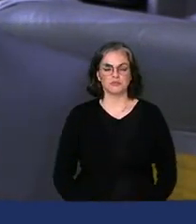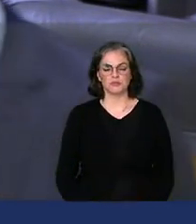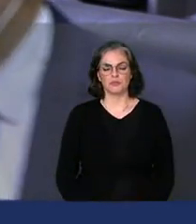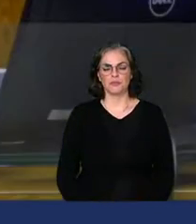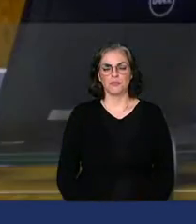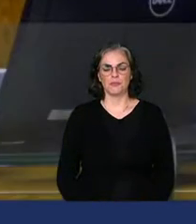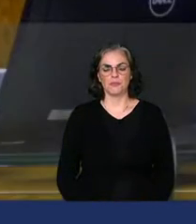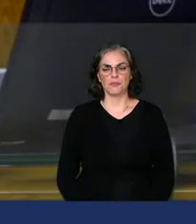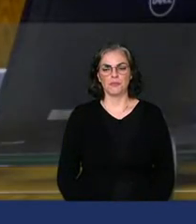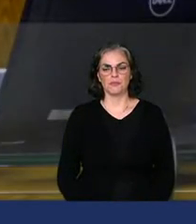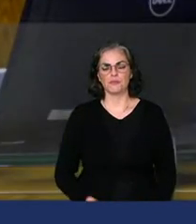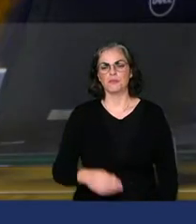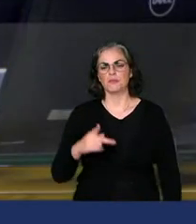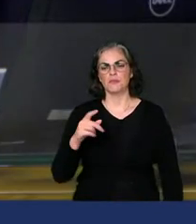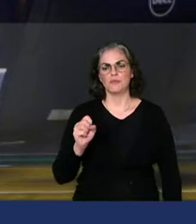É RETIRADA DE PAUTA.